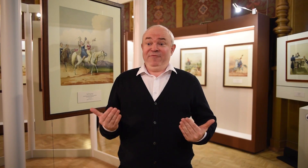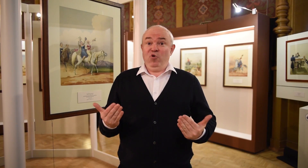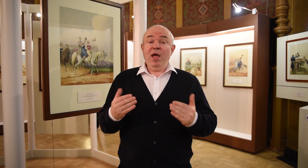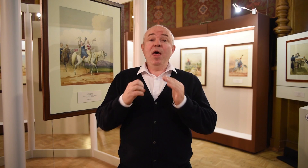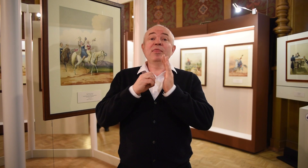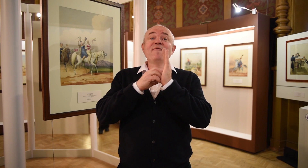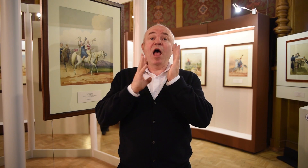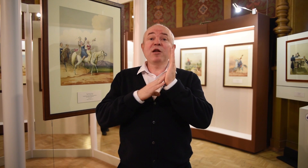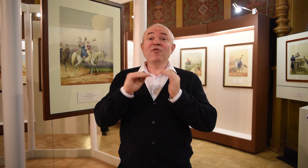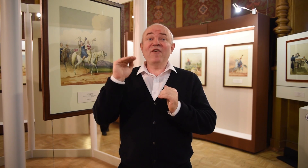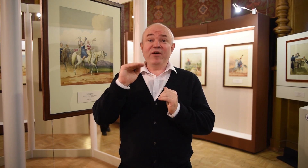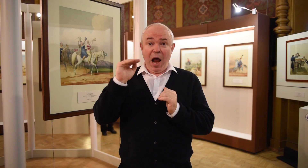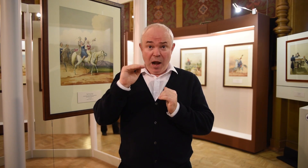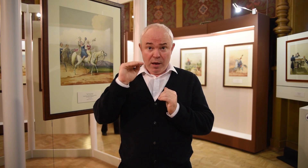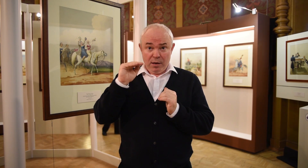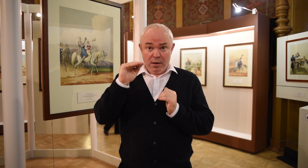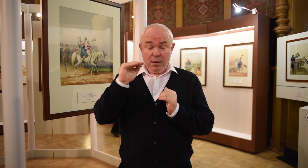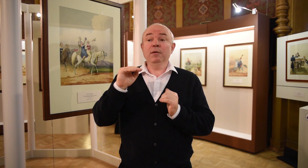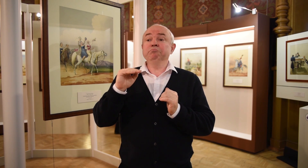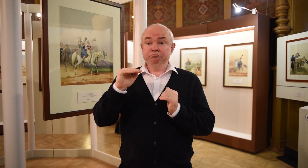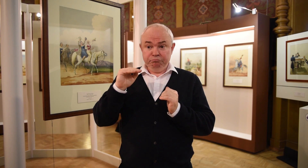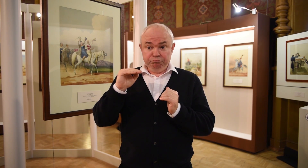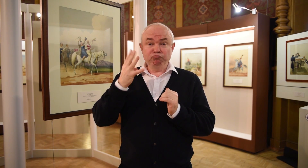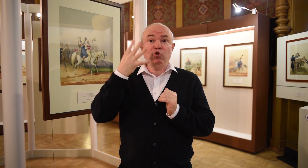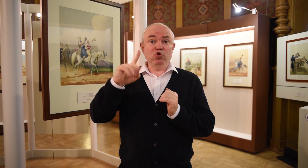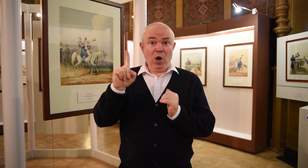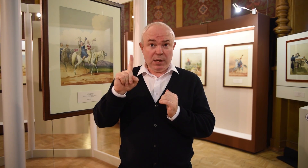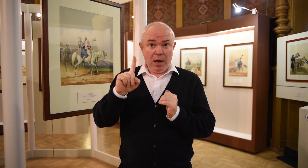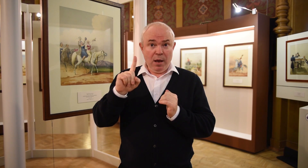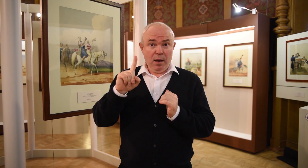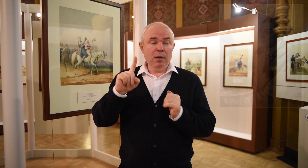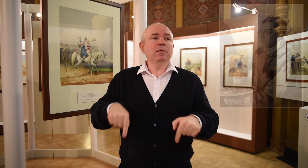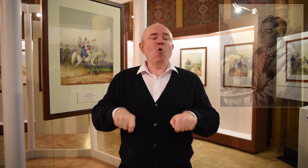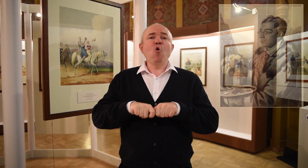Сегодня, 19 февраля, в 16 часов